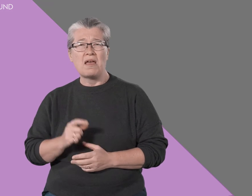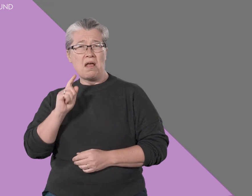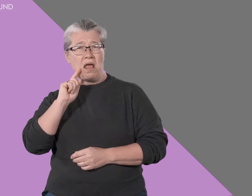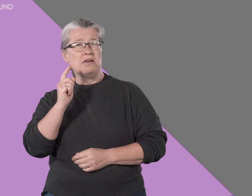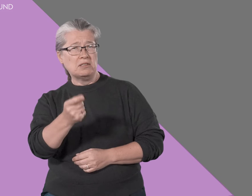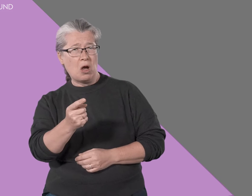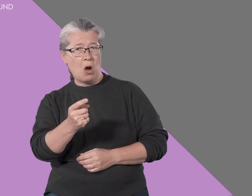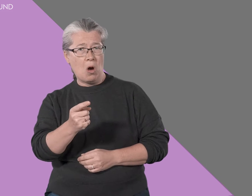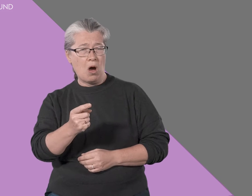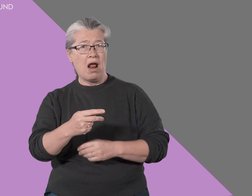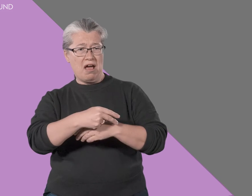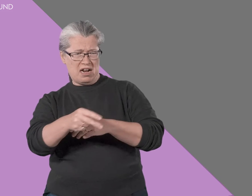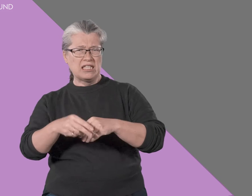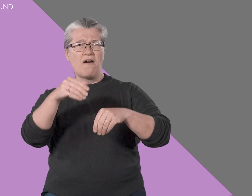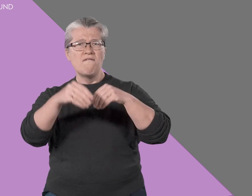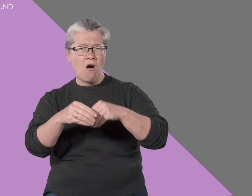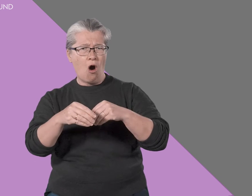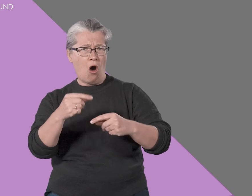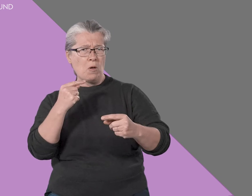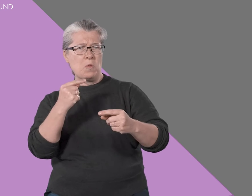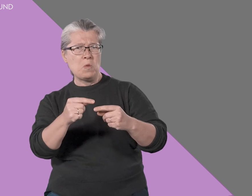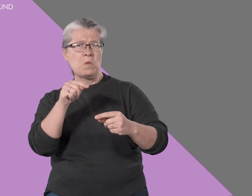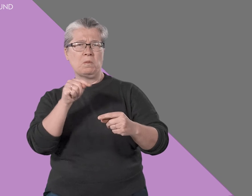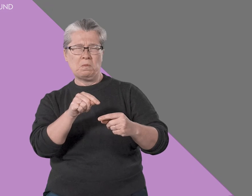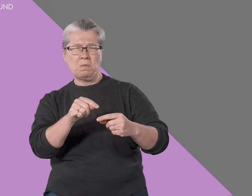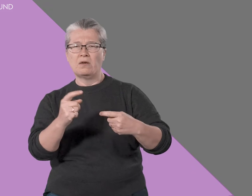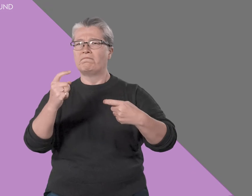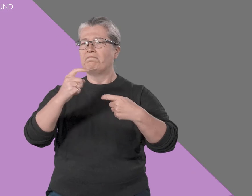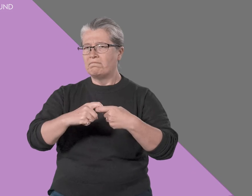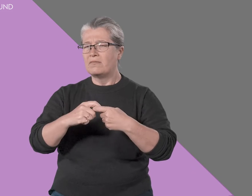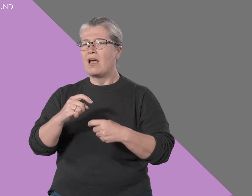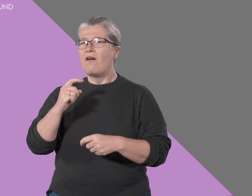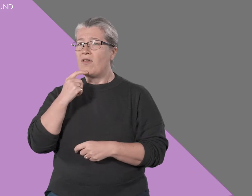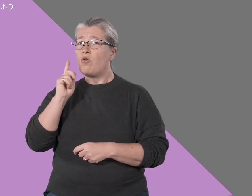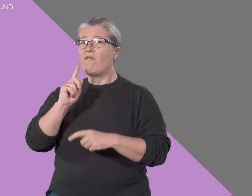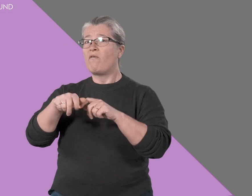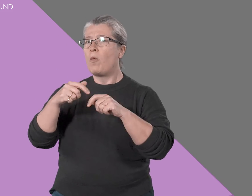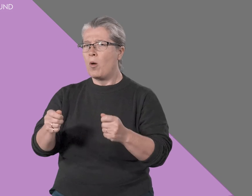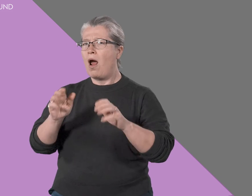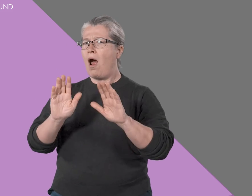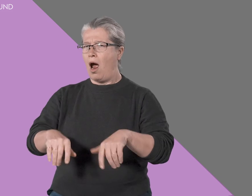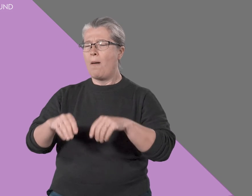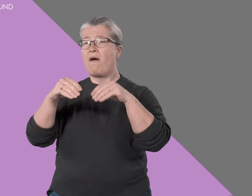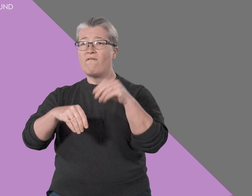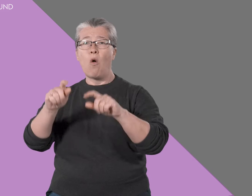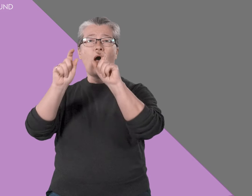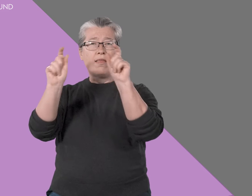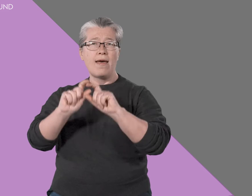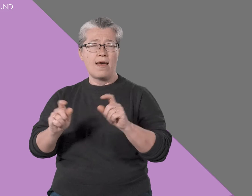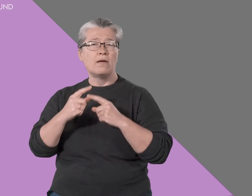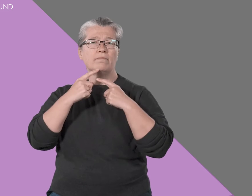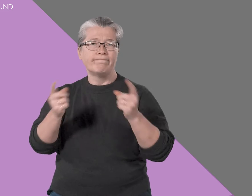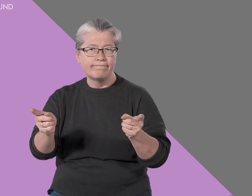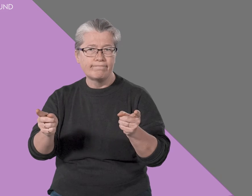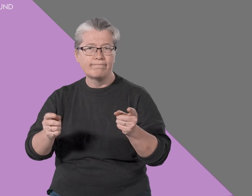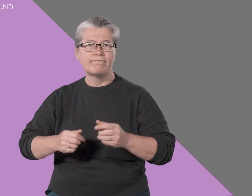Finlands Dövas Förbund har publicerat sina valteser inför riksdagsvalet nästa år.